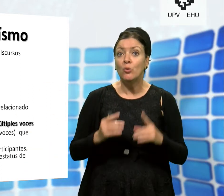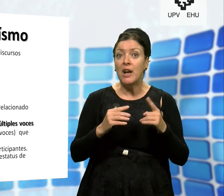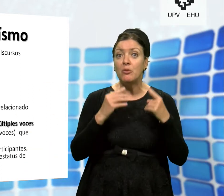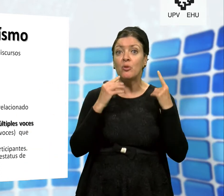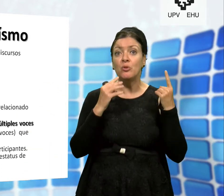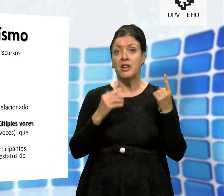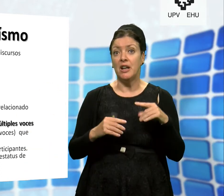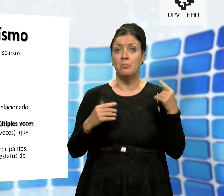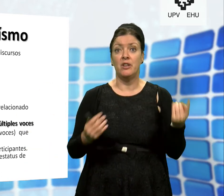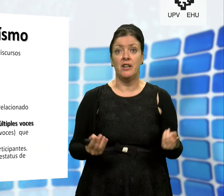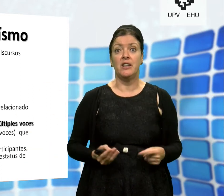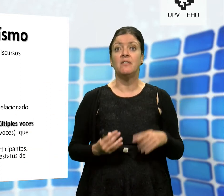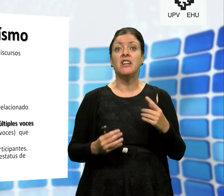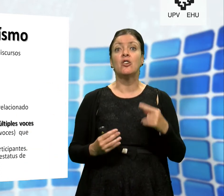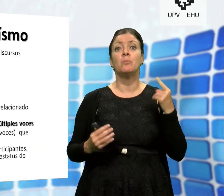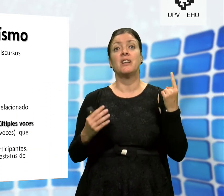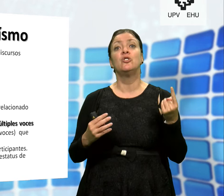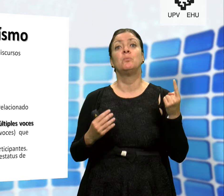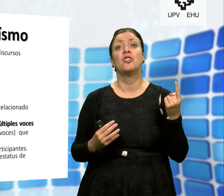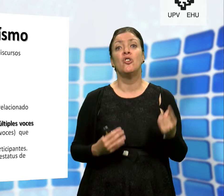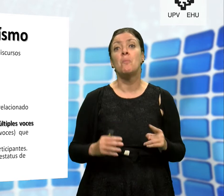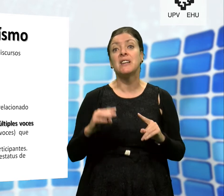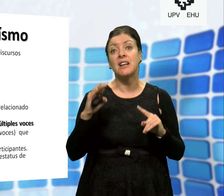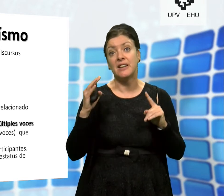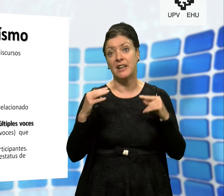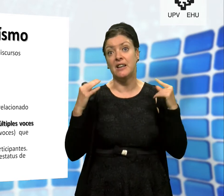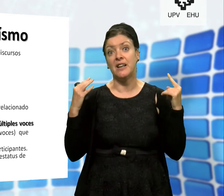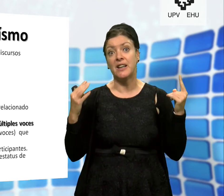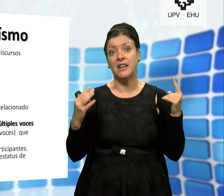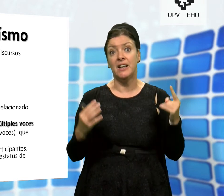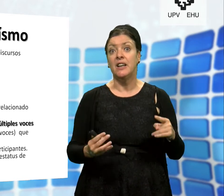Una voz única, el poder, debería compartir su posición más alta en la jerarquía y